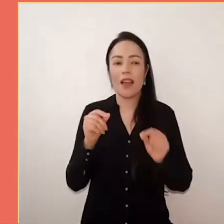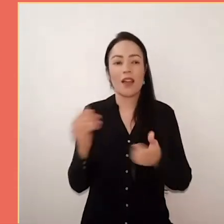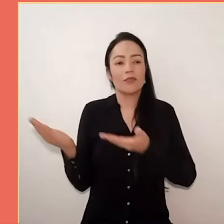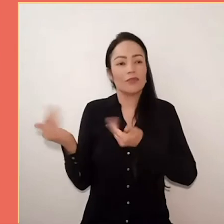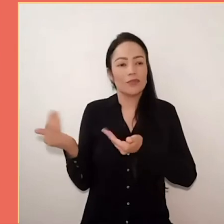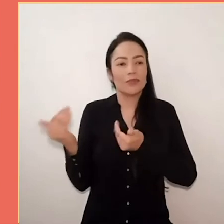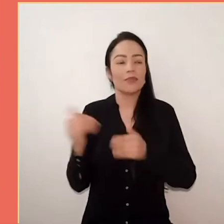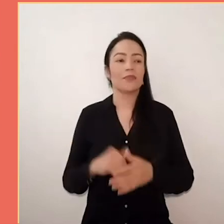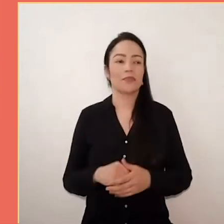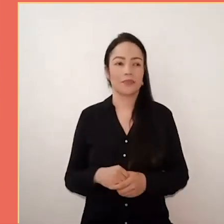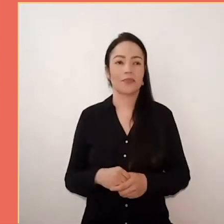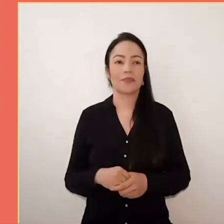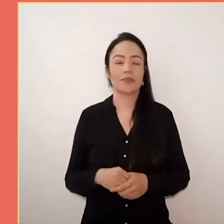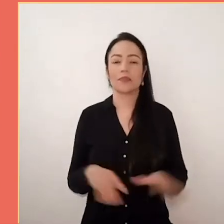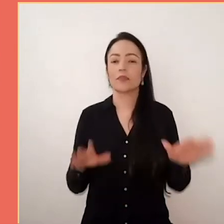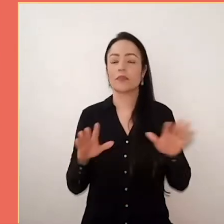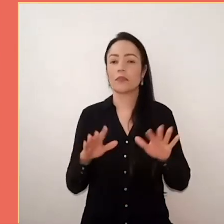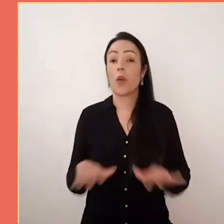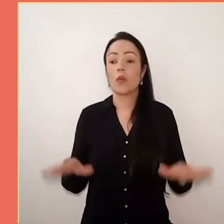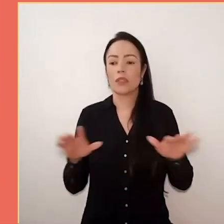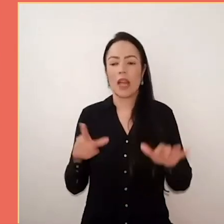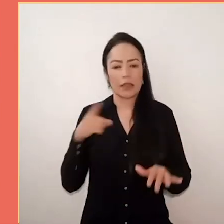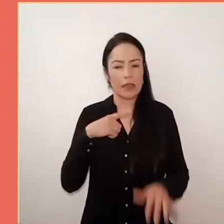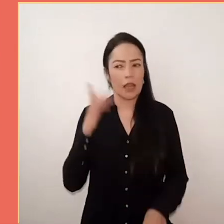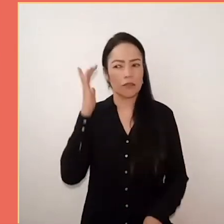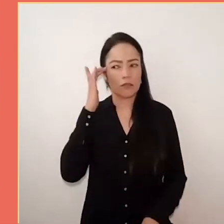E aí quando a gente forma essas concepções também